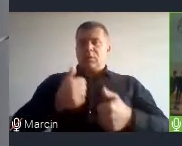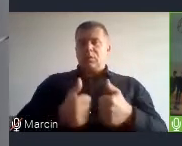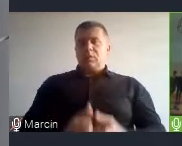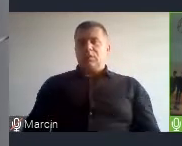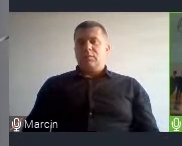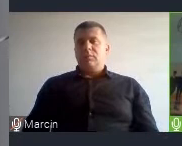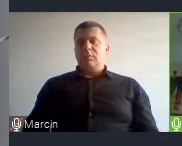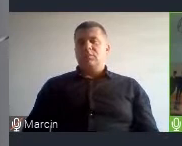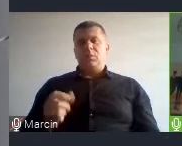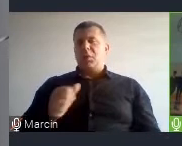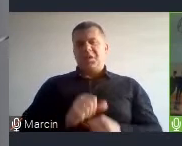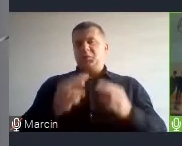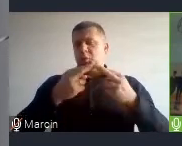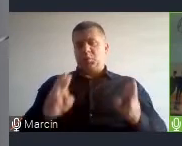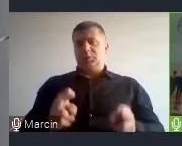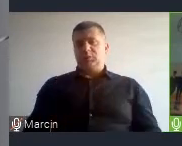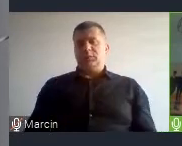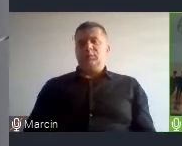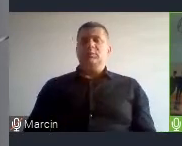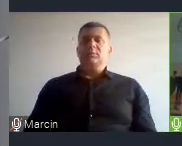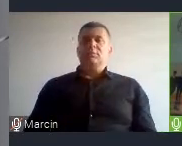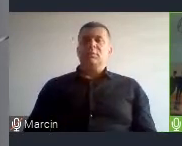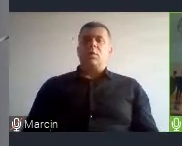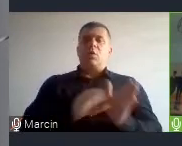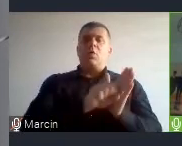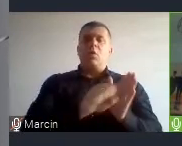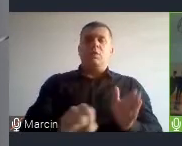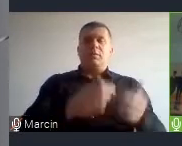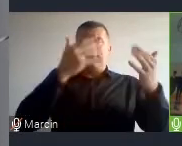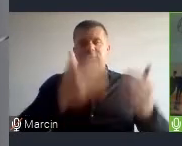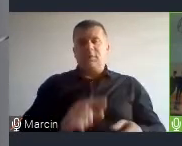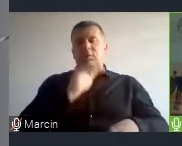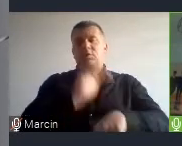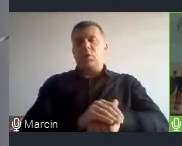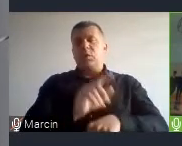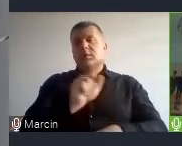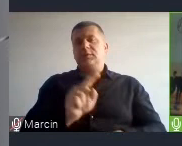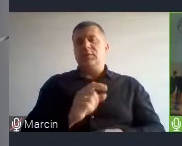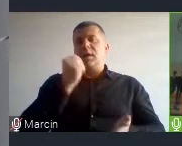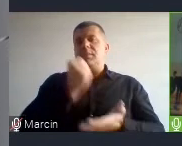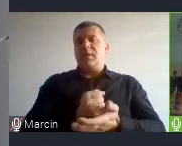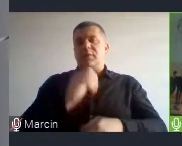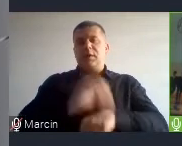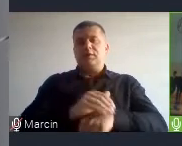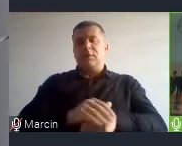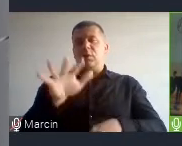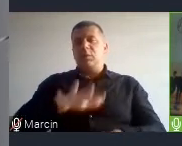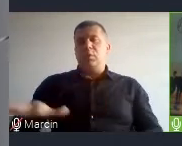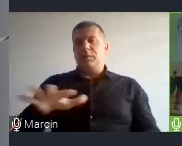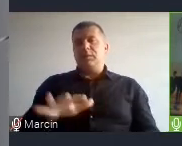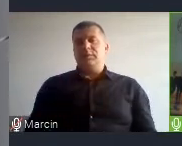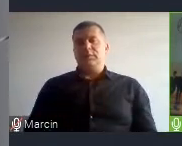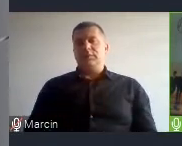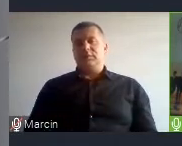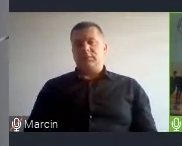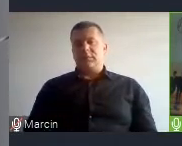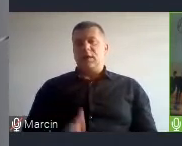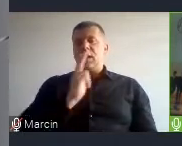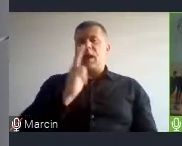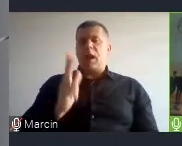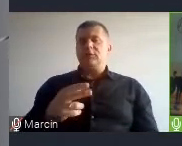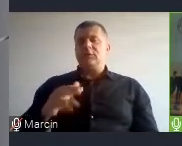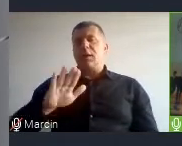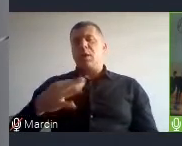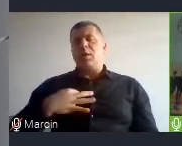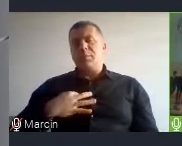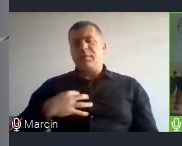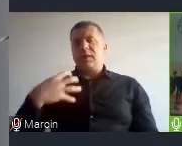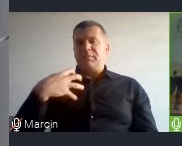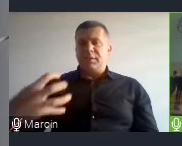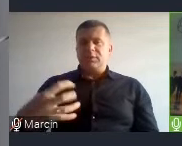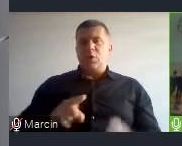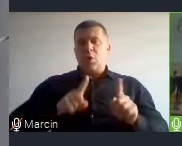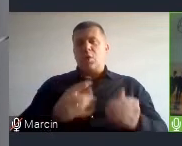I teraz, szacowanie zgodnie z zasadą konkurencyjności diametralnie różni się od szacowania zgodnie z Prawem Zamówień Publicznych.